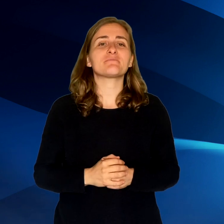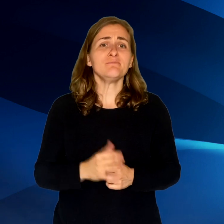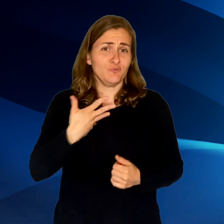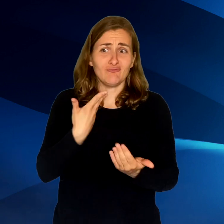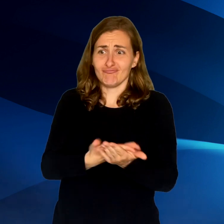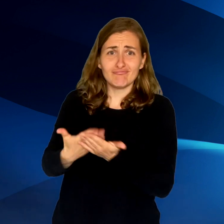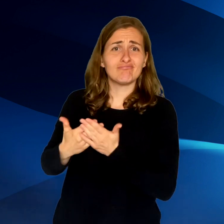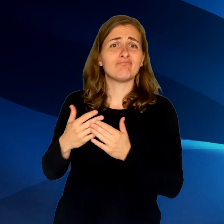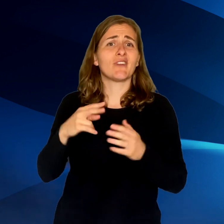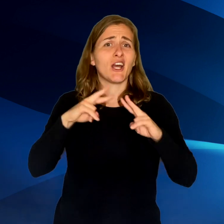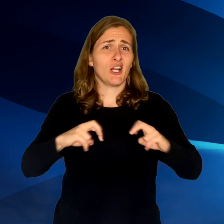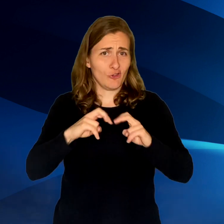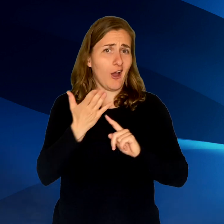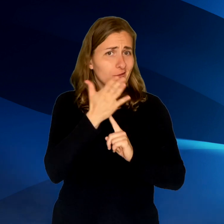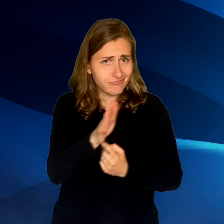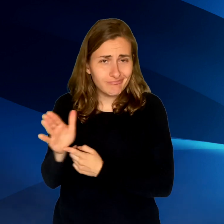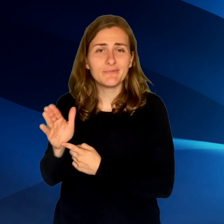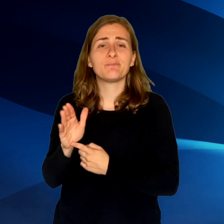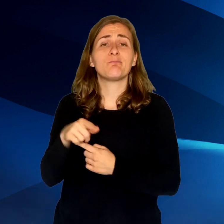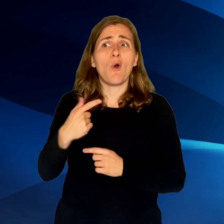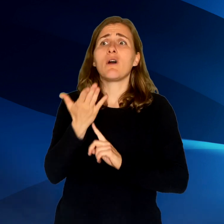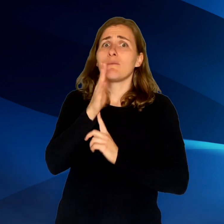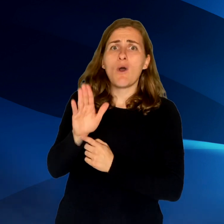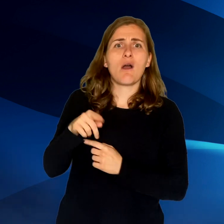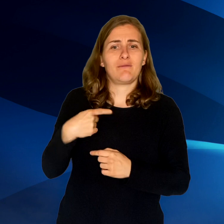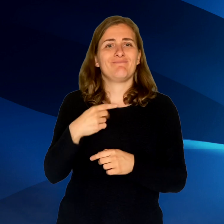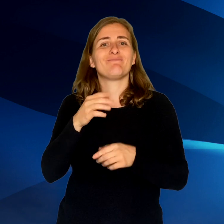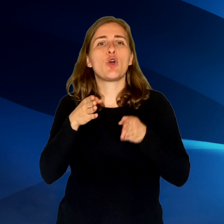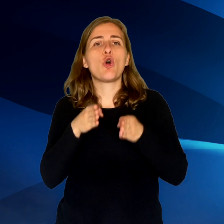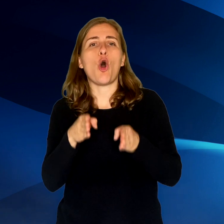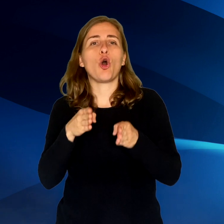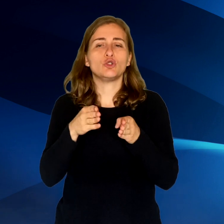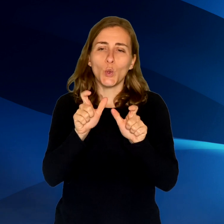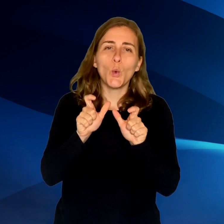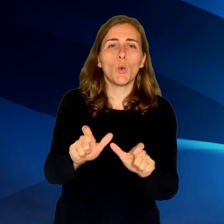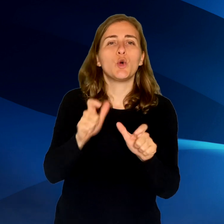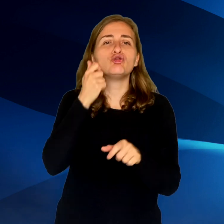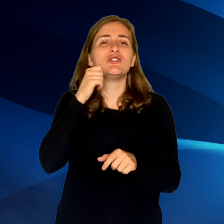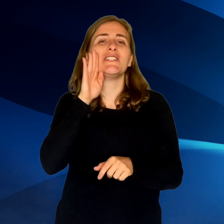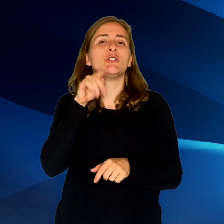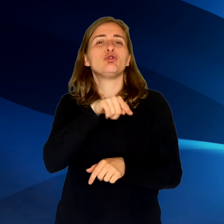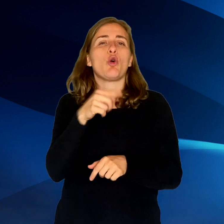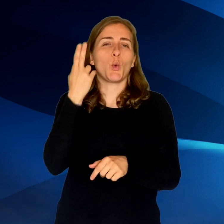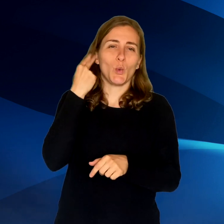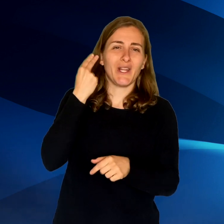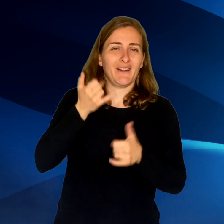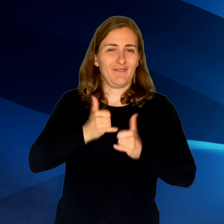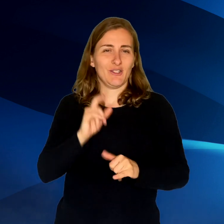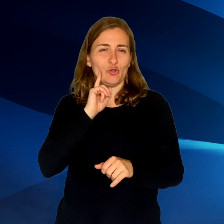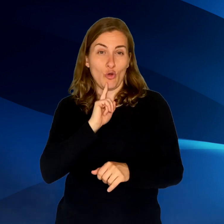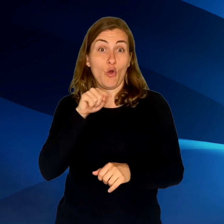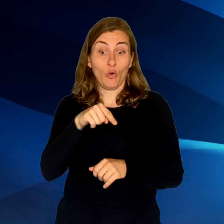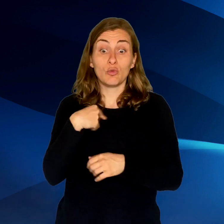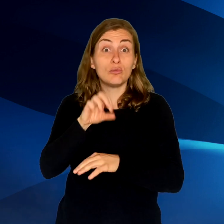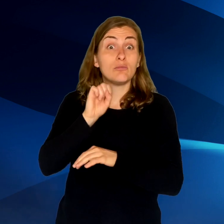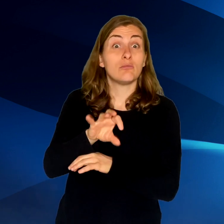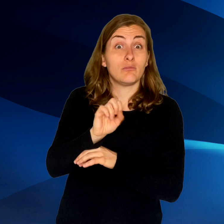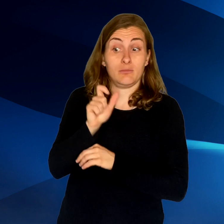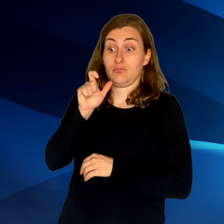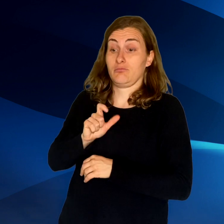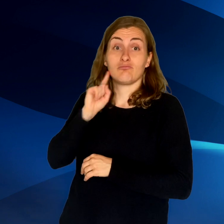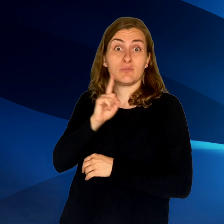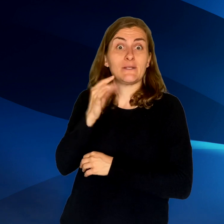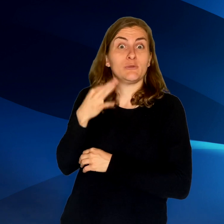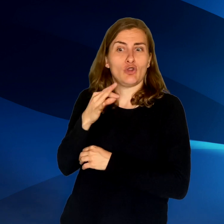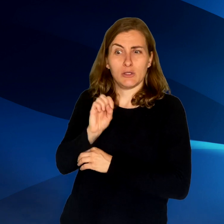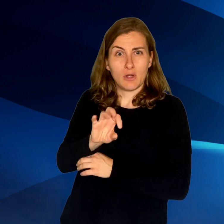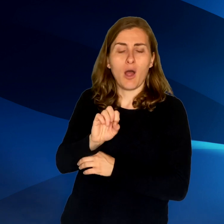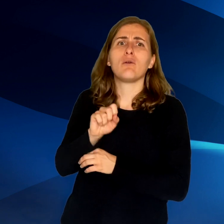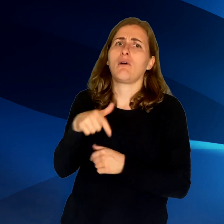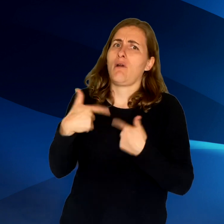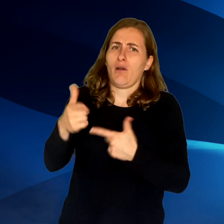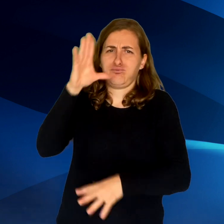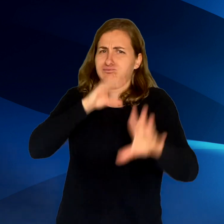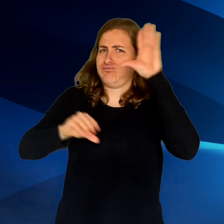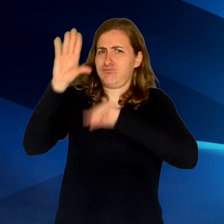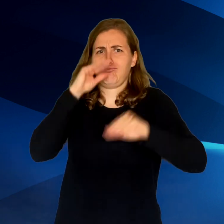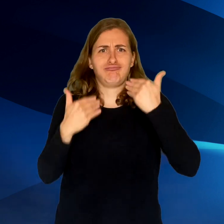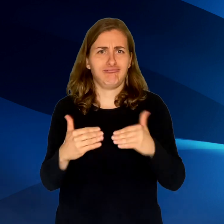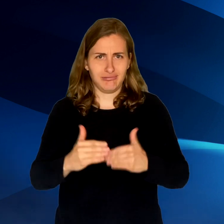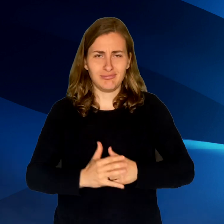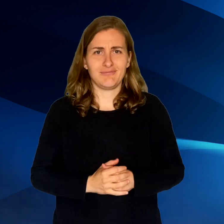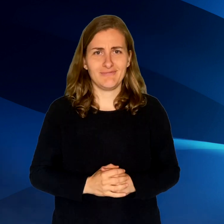Le ricerche hanno inoltre dimostrato che corsi di lingua dei segni specifici per genitori di bambini sordi impartiti da persone sorde specializzate portano risultati maggiori nell’apprendimento.